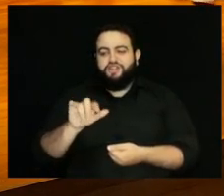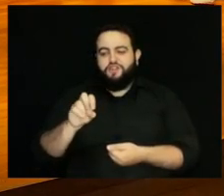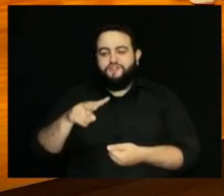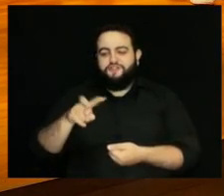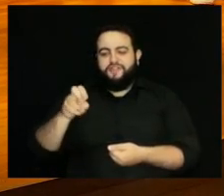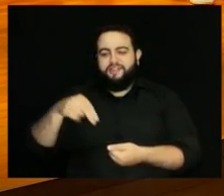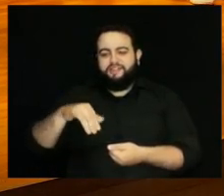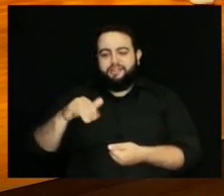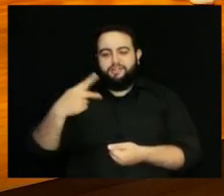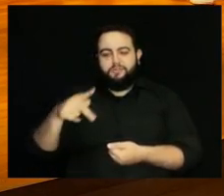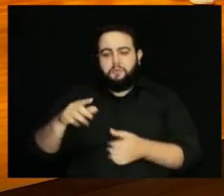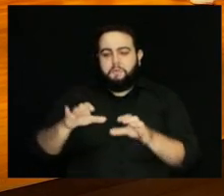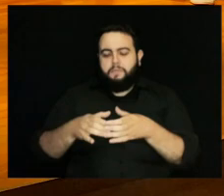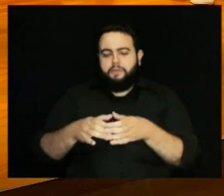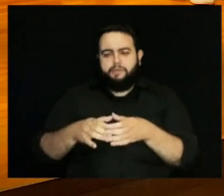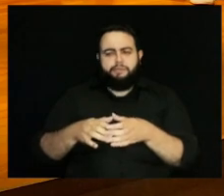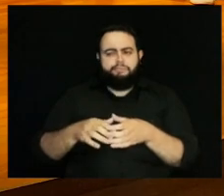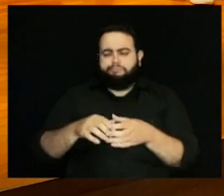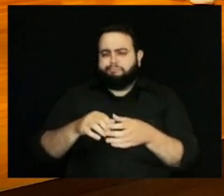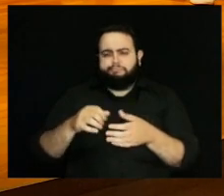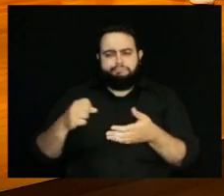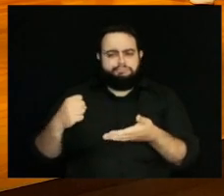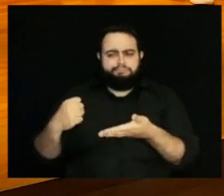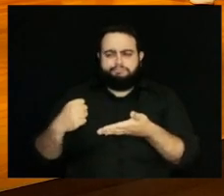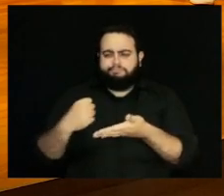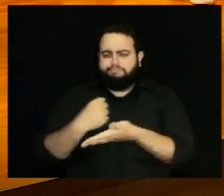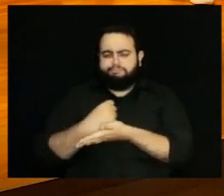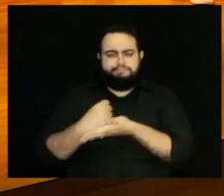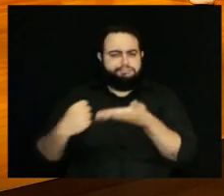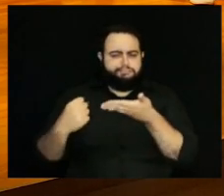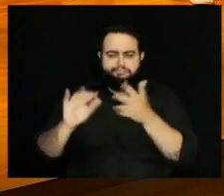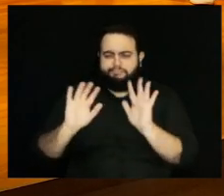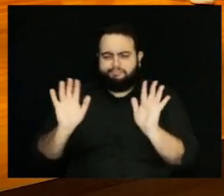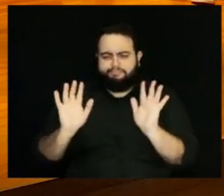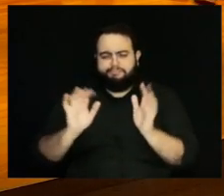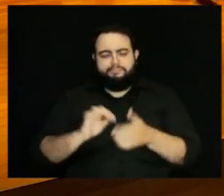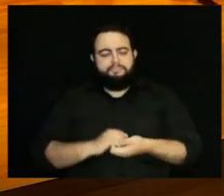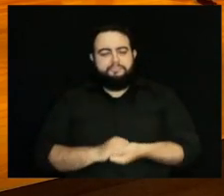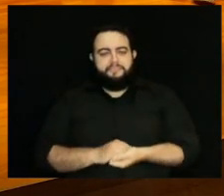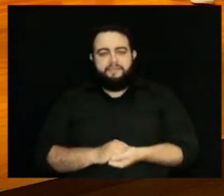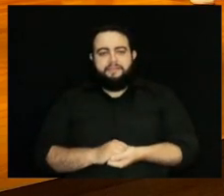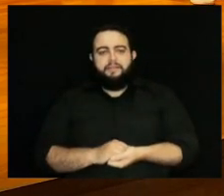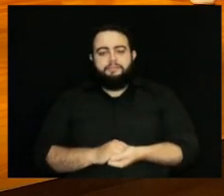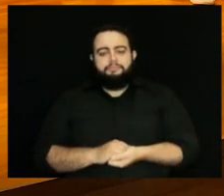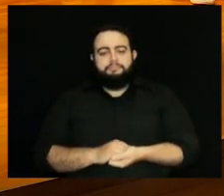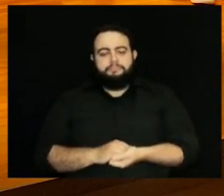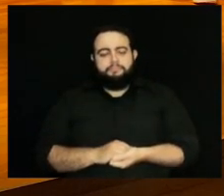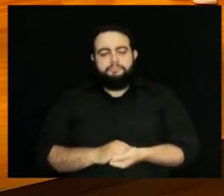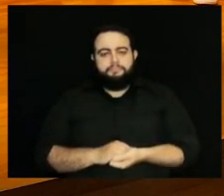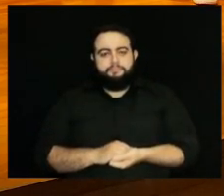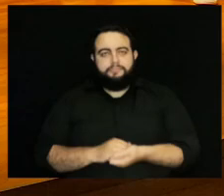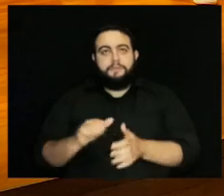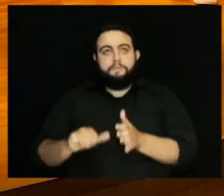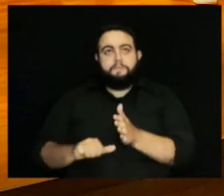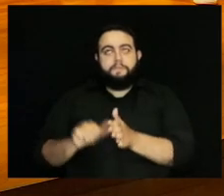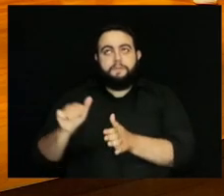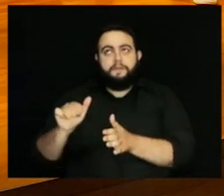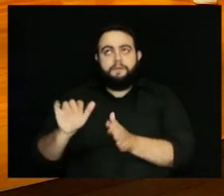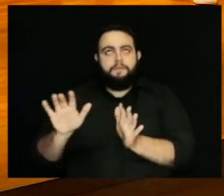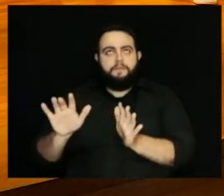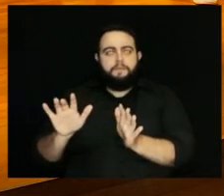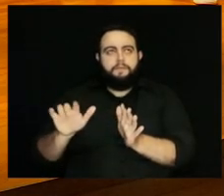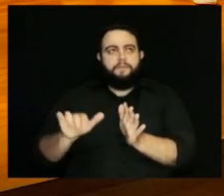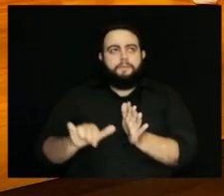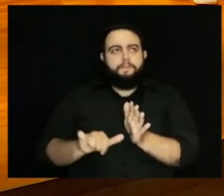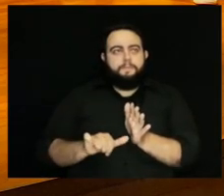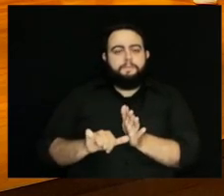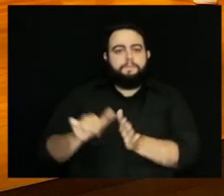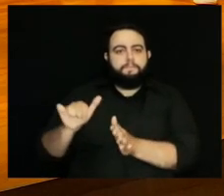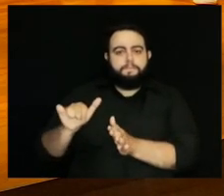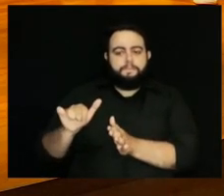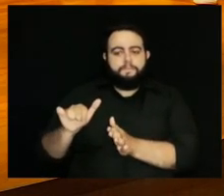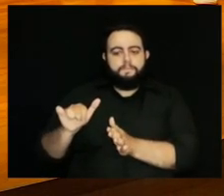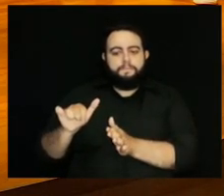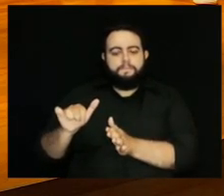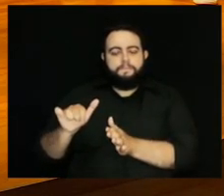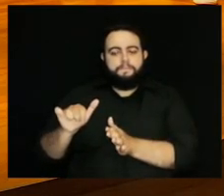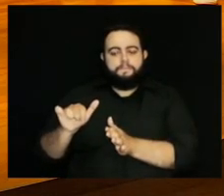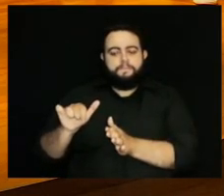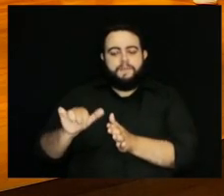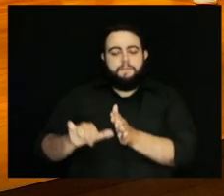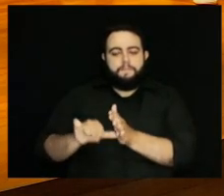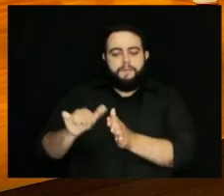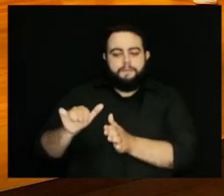ninguém. Vamos ver aqui, vamos por ordem. Escolhe aí, o